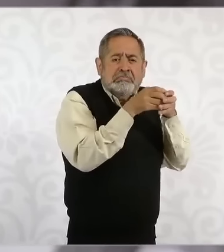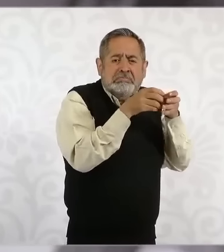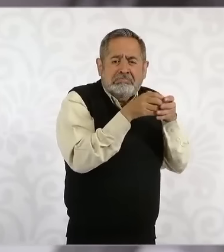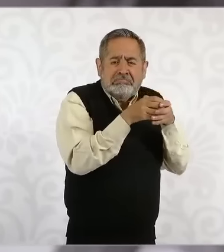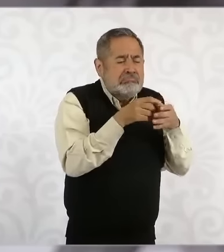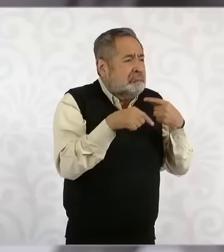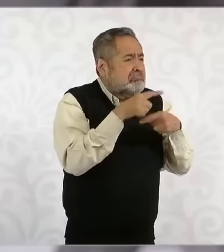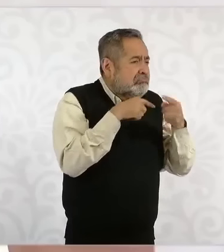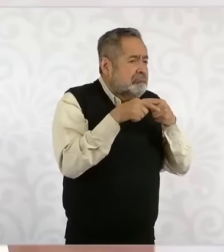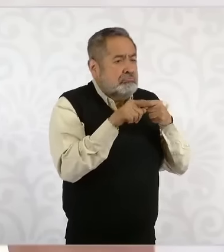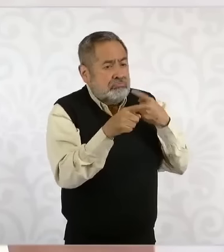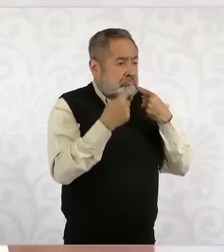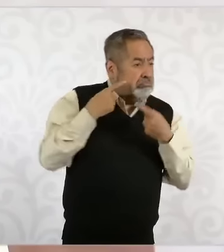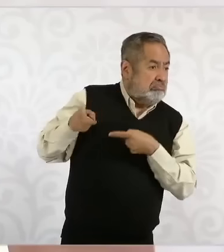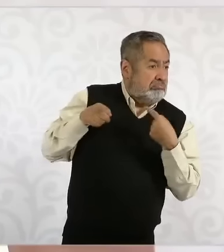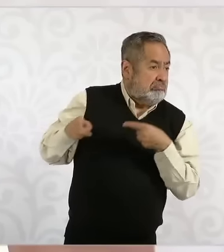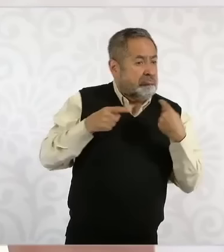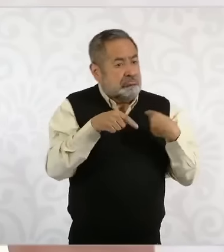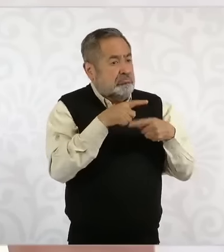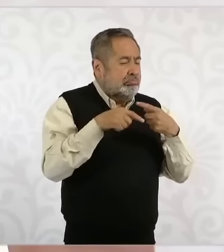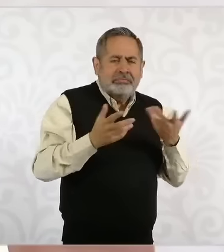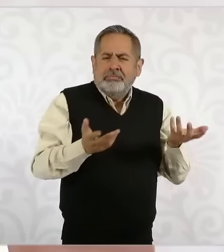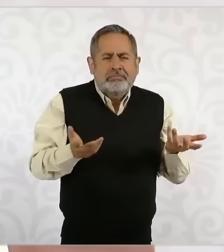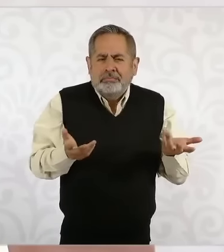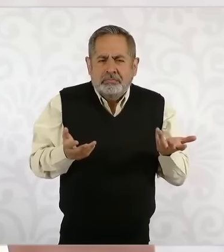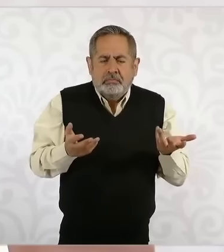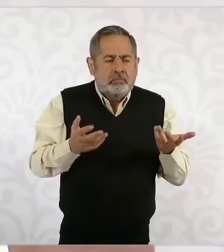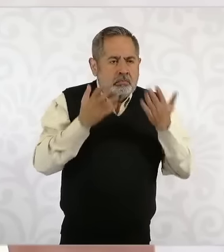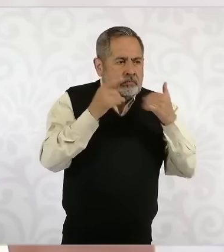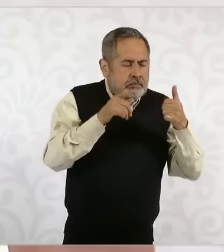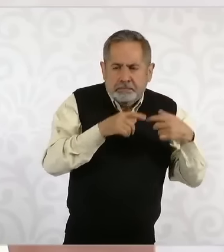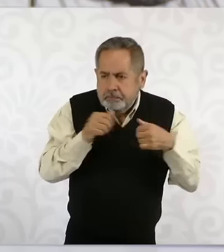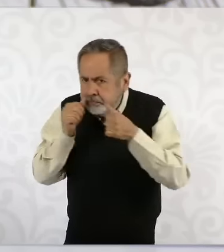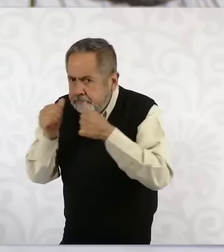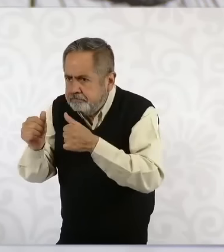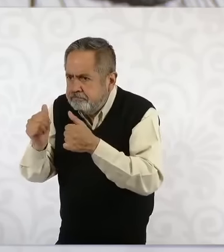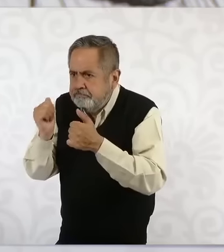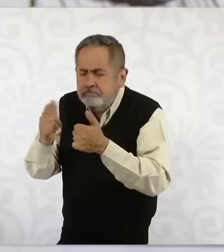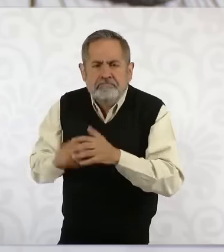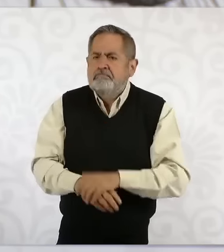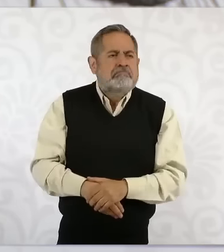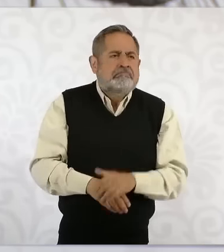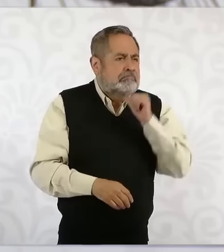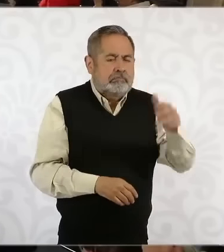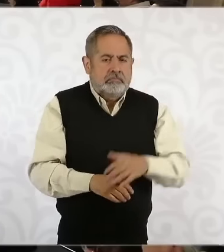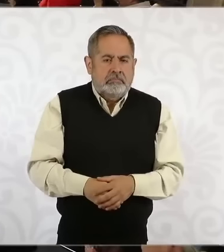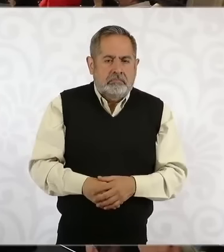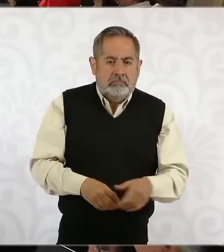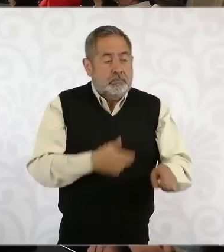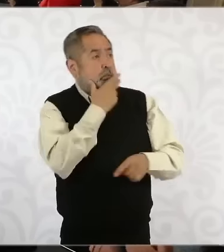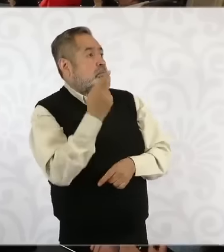y se dicen cosas y pero no oyen a nadie. Y luego sale Lili en el Senado a retomar el tema.